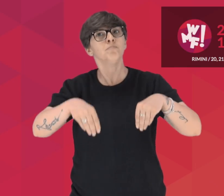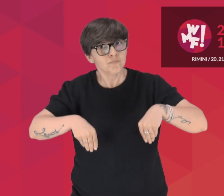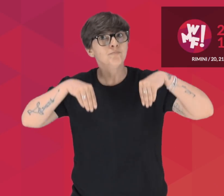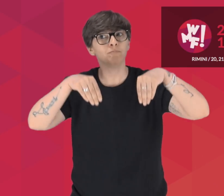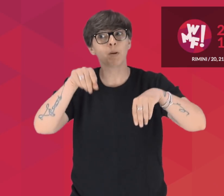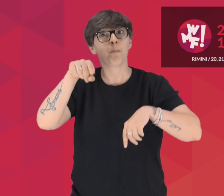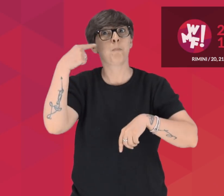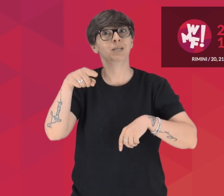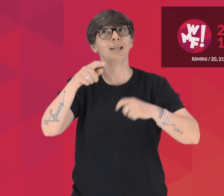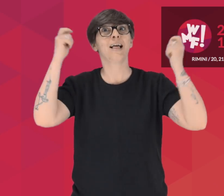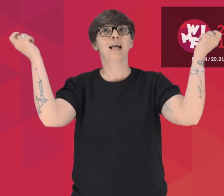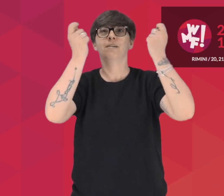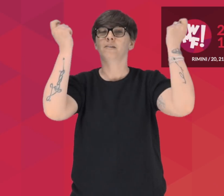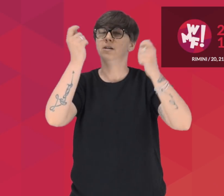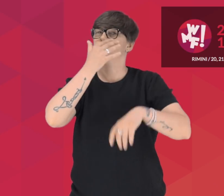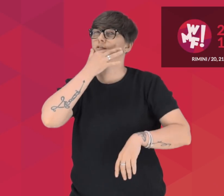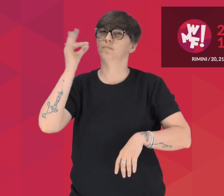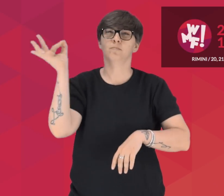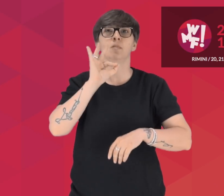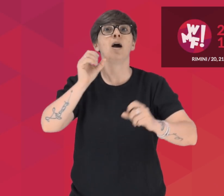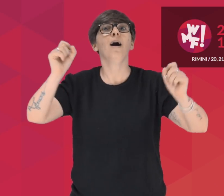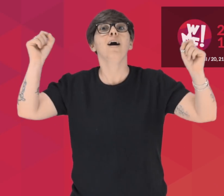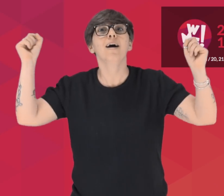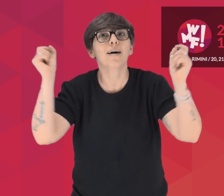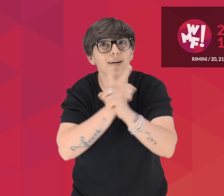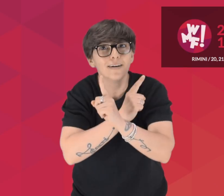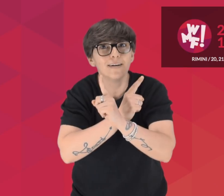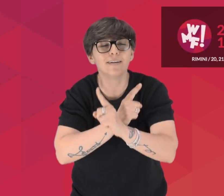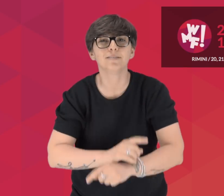potranno assistere ai suoi eventi più importanti gratuitamente.